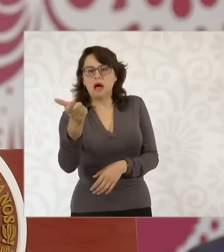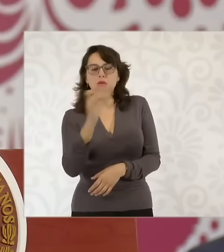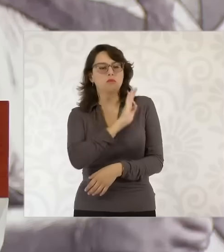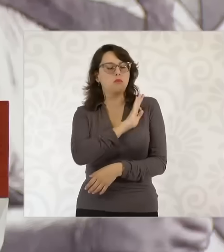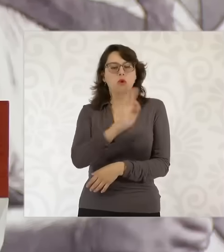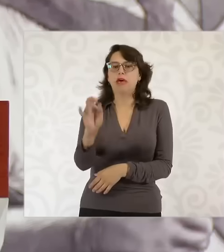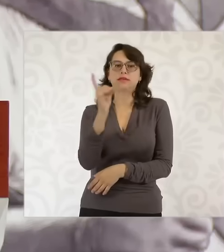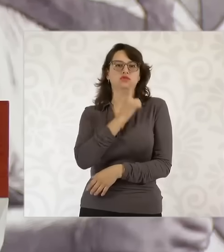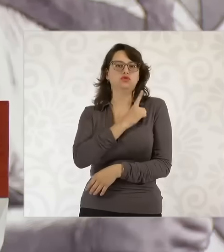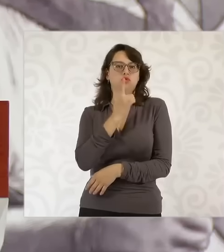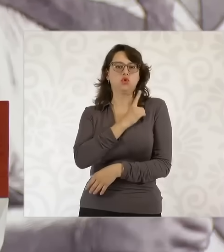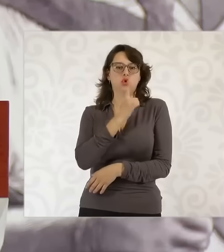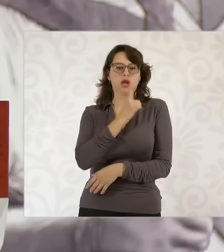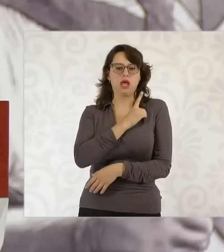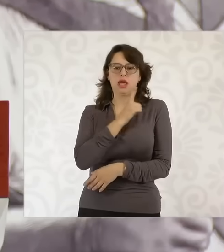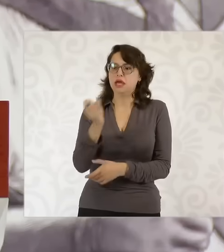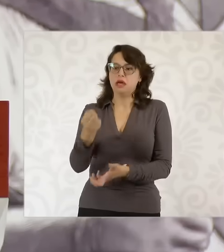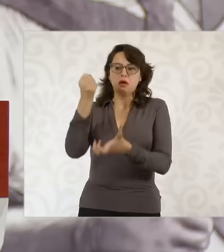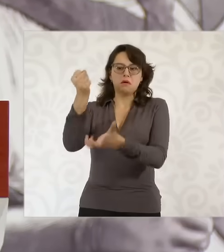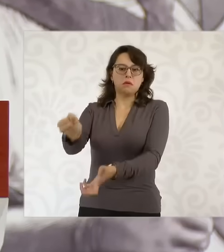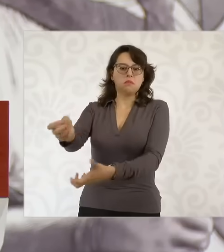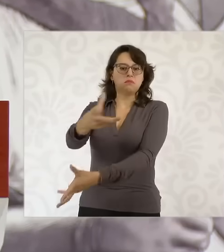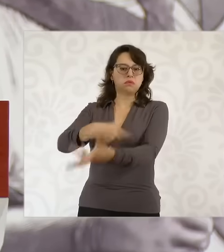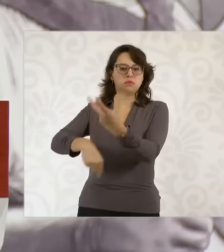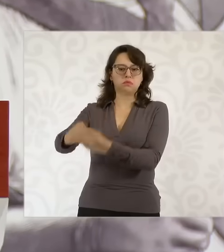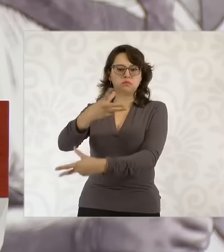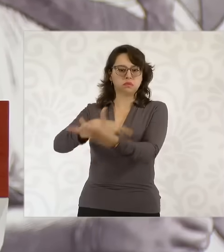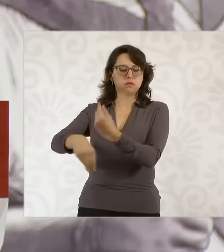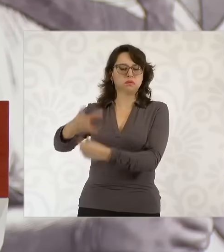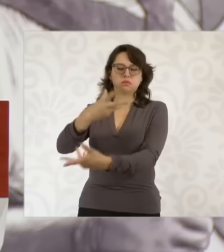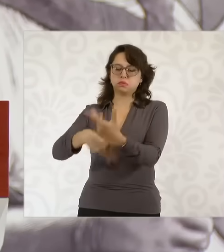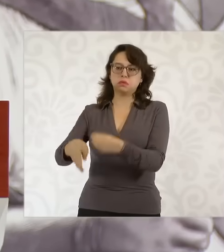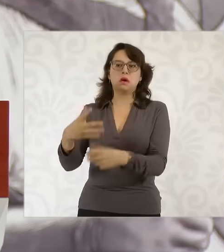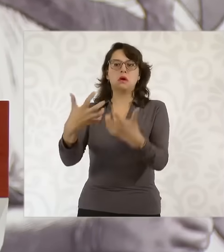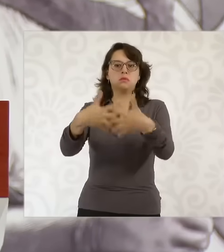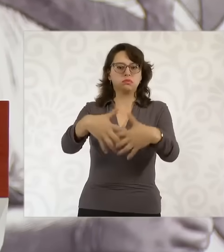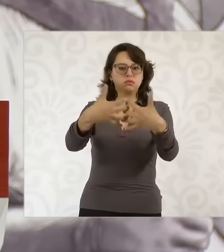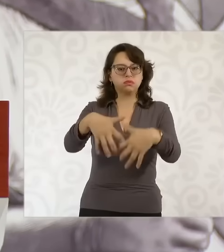el suficiente presupuesto para inversión que requiere tanto en producción, refinación,